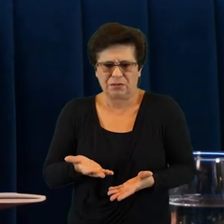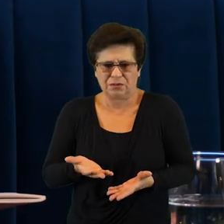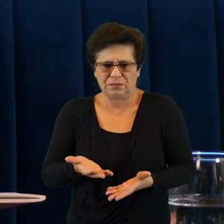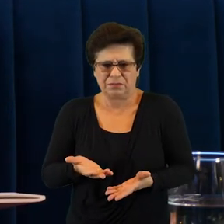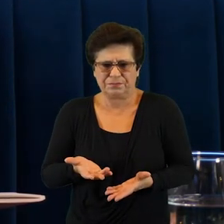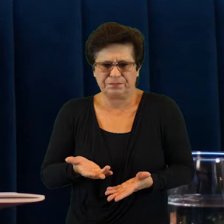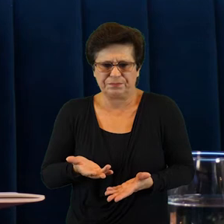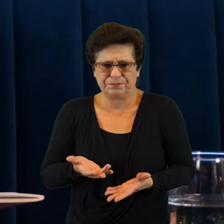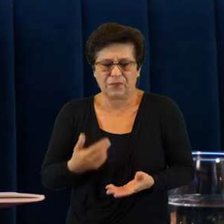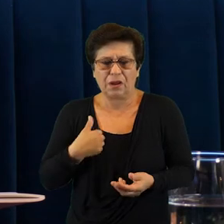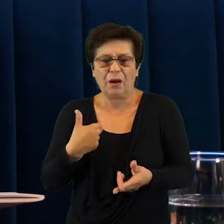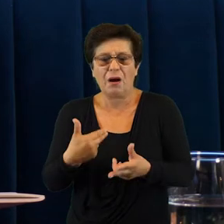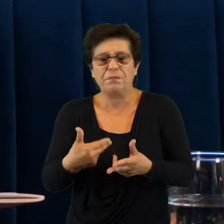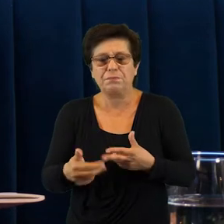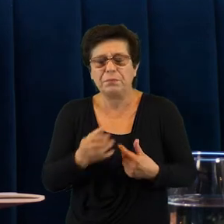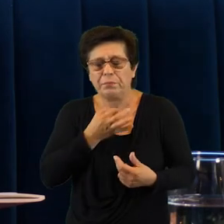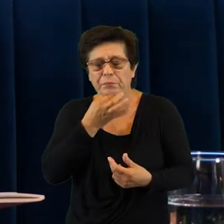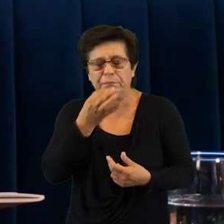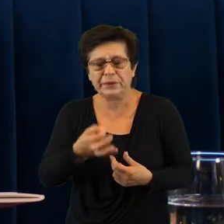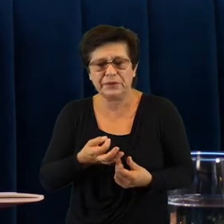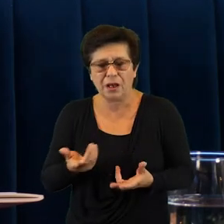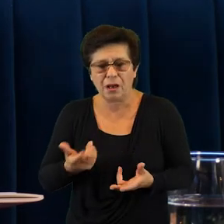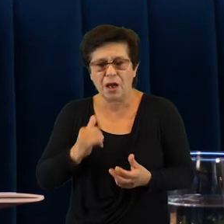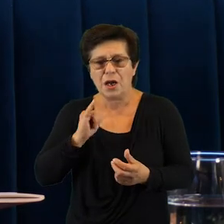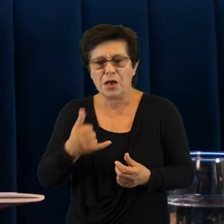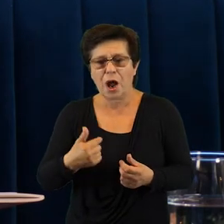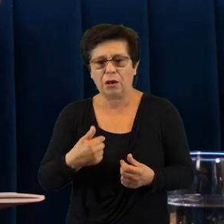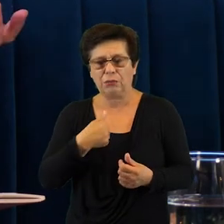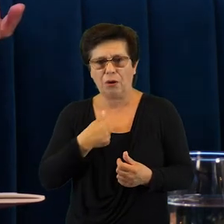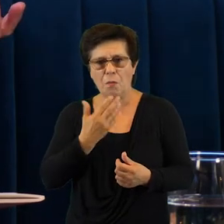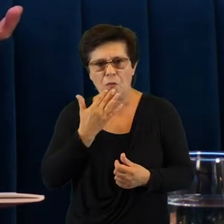Siła-Nowicki pyta: "A w jaki sposób?". "Bo jak do mnie mówi, to trzyma rękę w kieszeni."